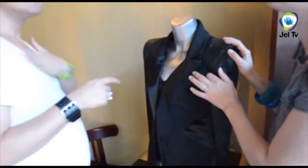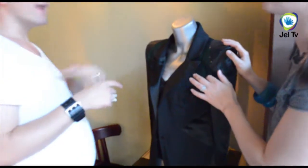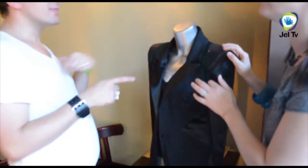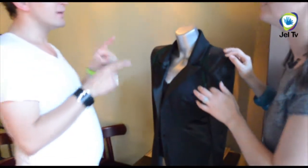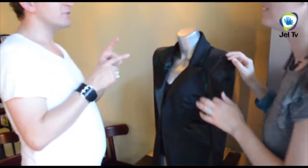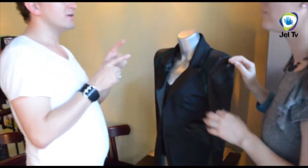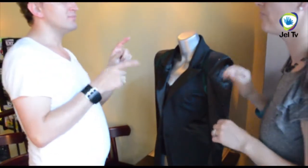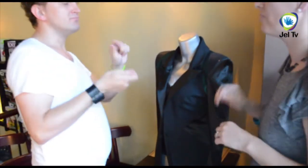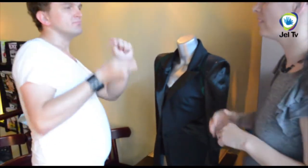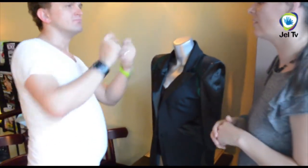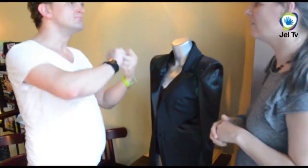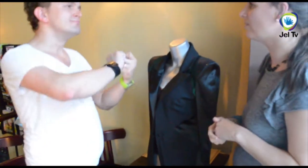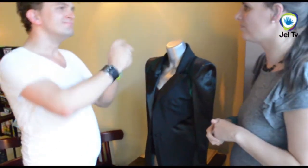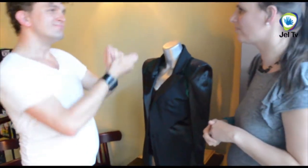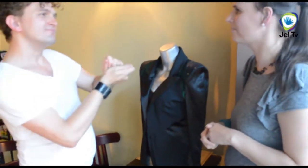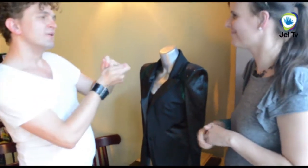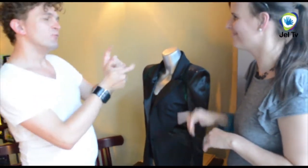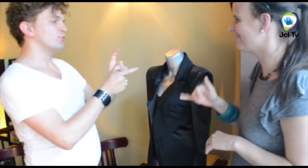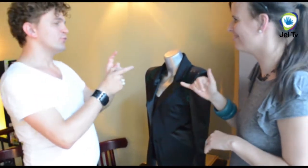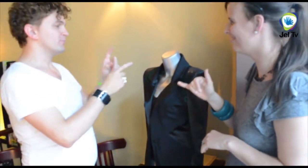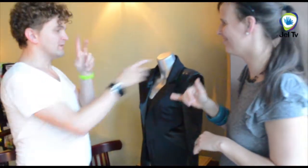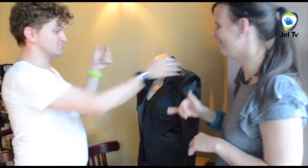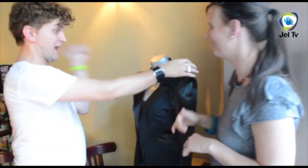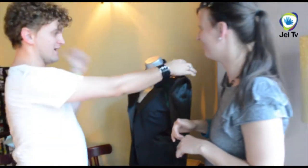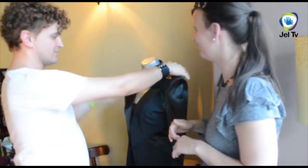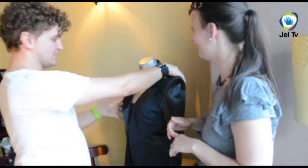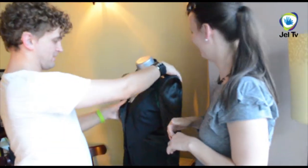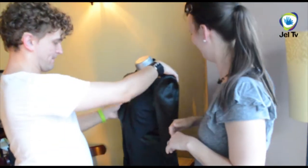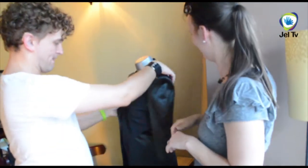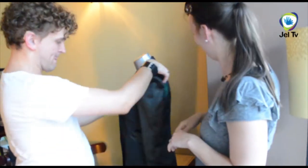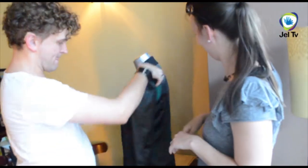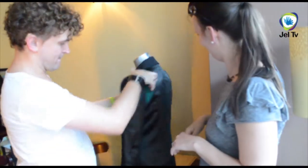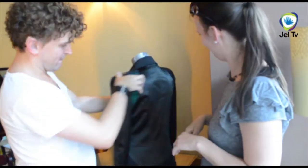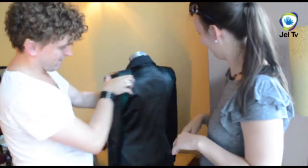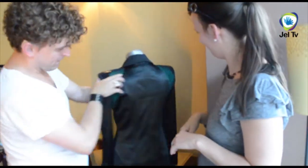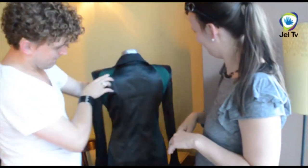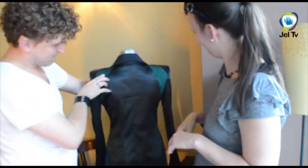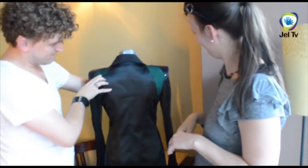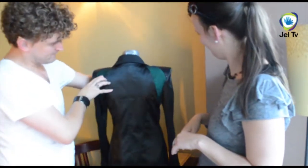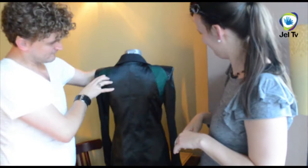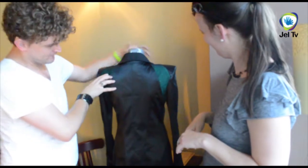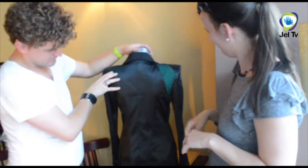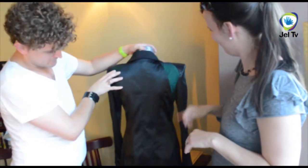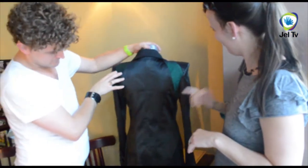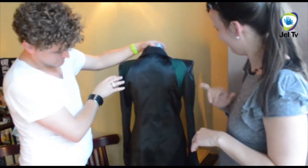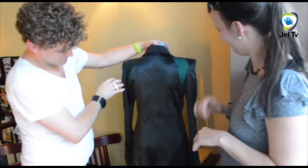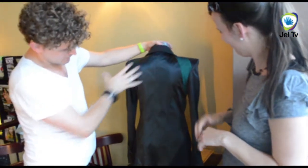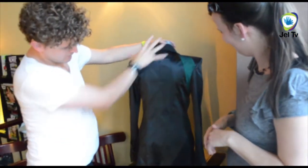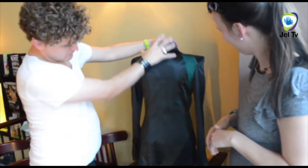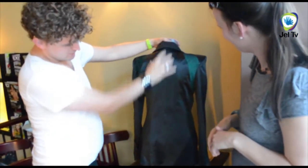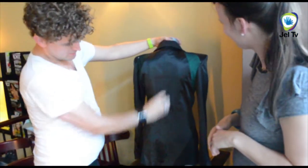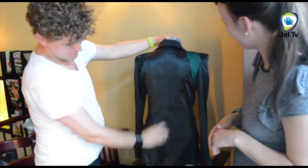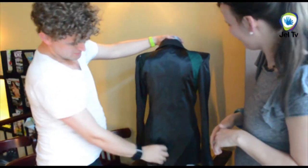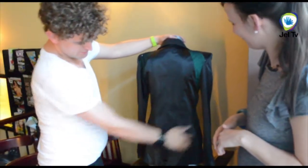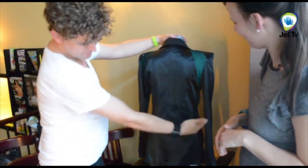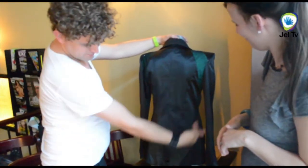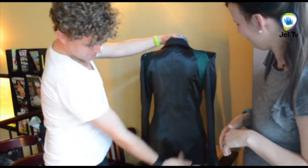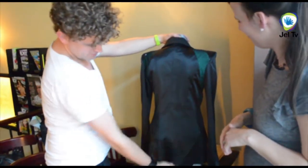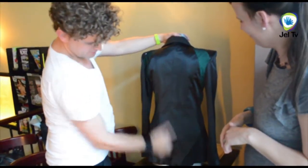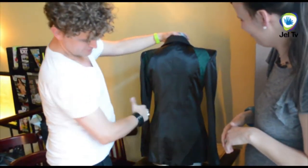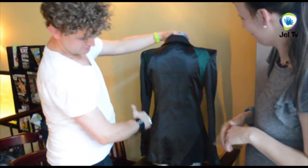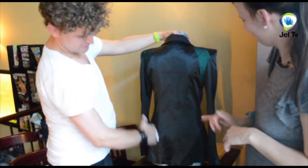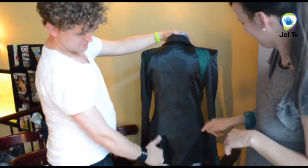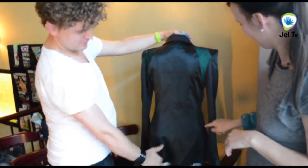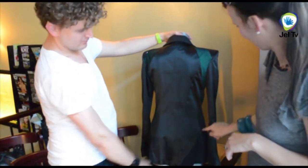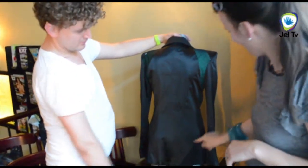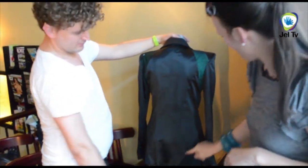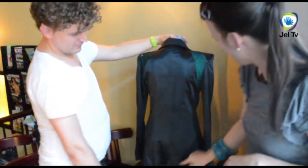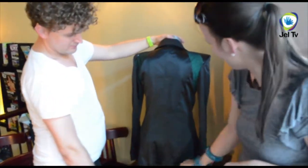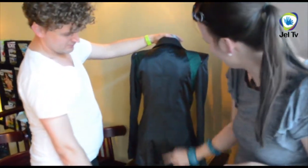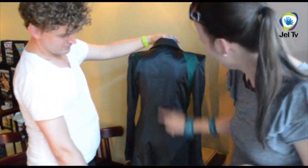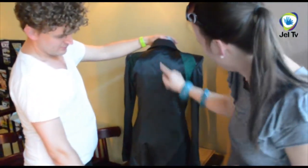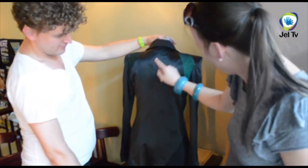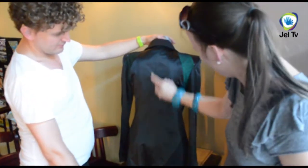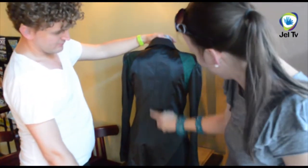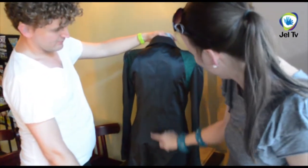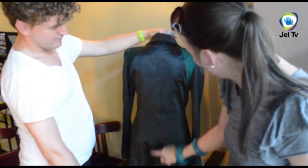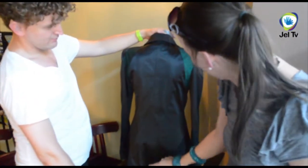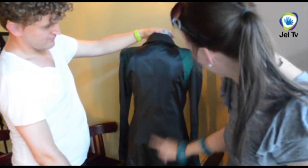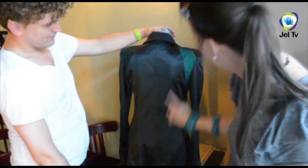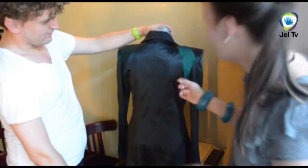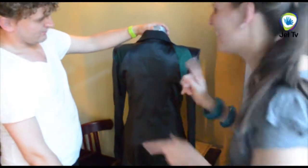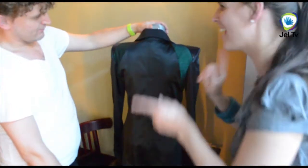Ilyeneket szeretem, amit meg lehet forgatni. Nézd meg a hátán!